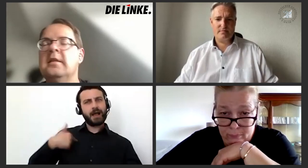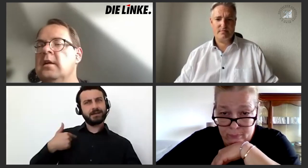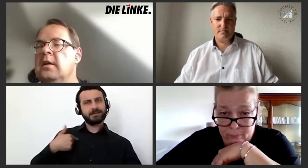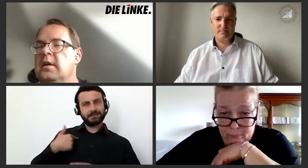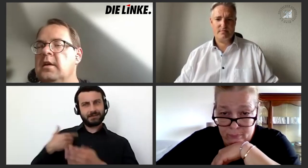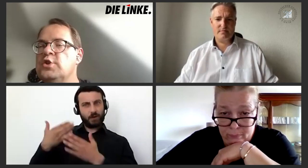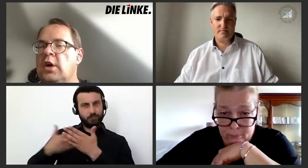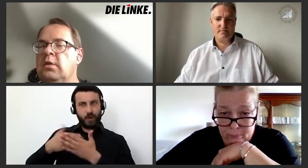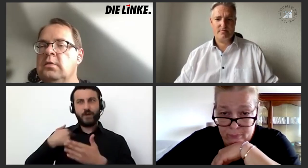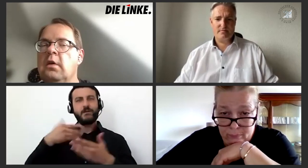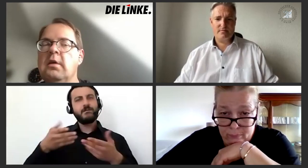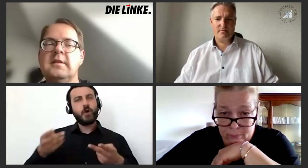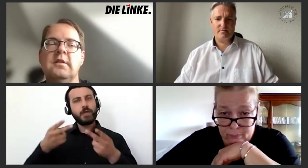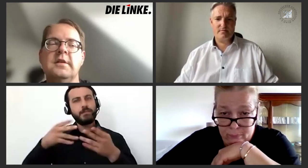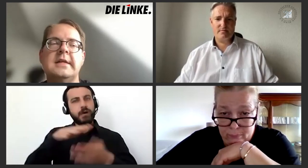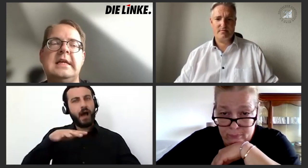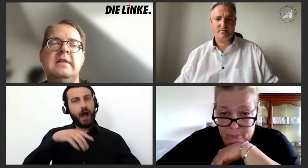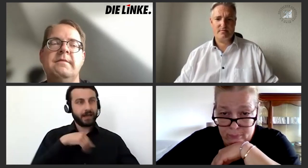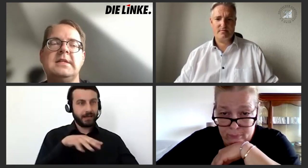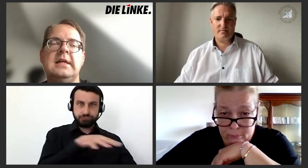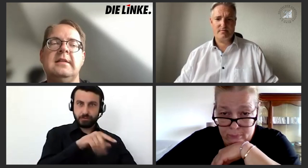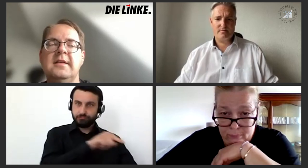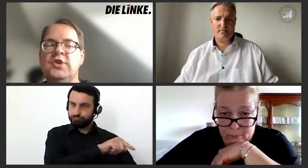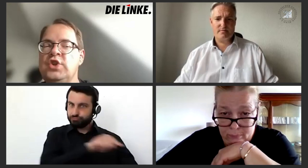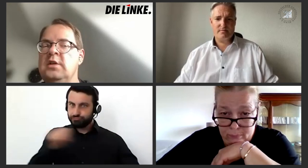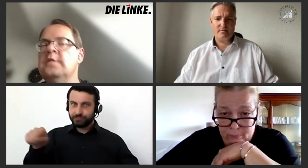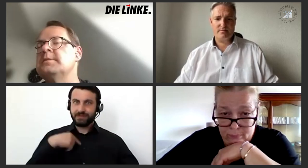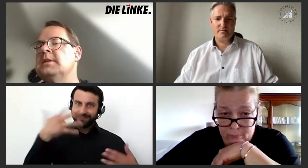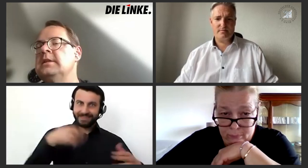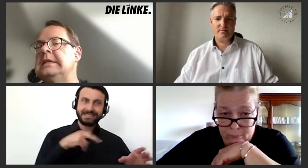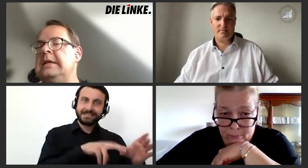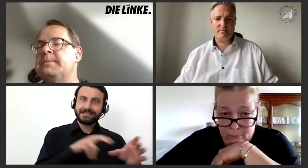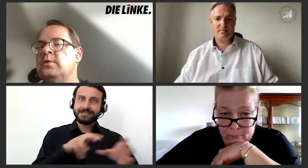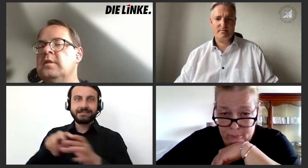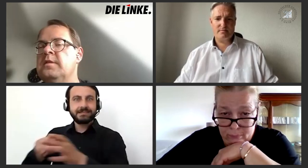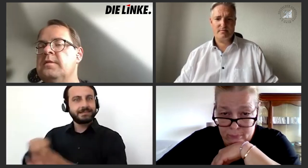die unterschiedlichen Förderbereiche hineinschauen und horchen konnte, gesehen was es an technischen